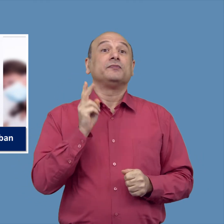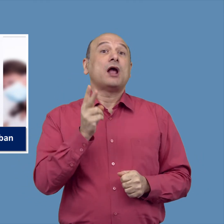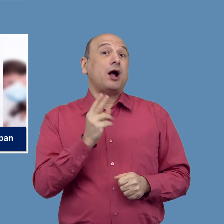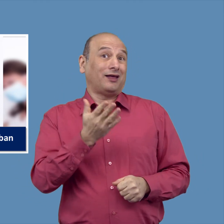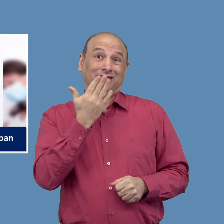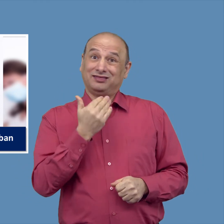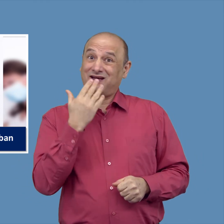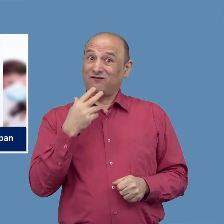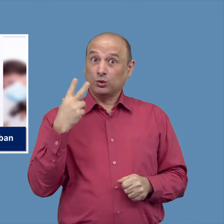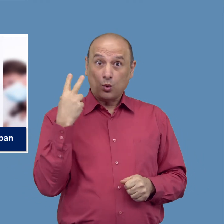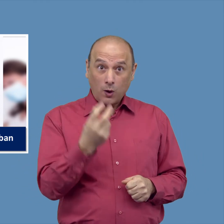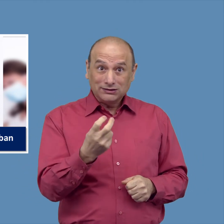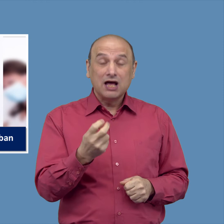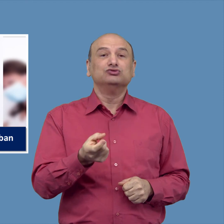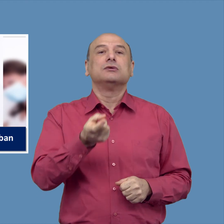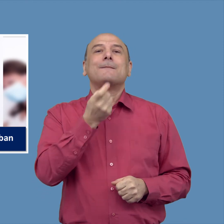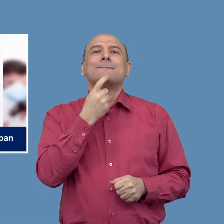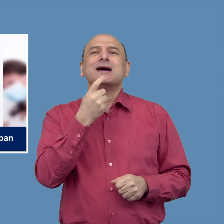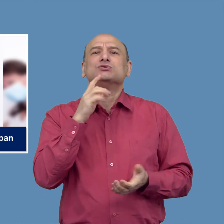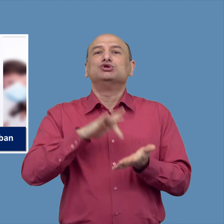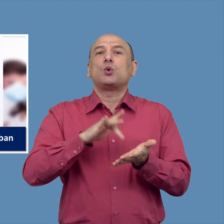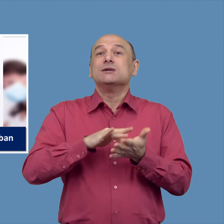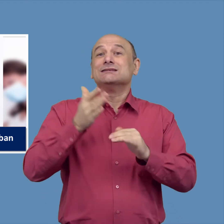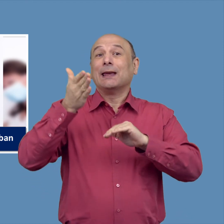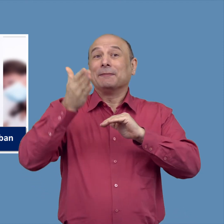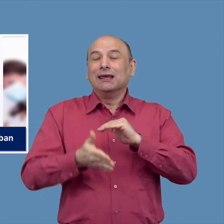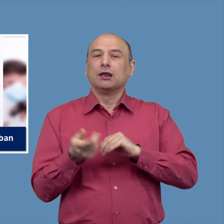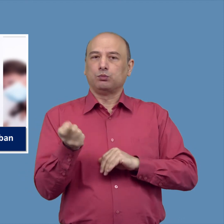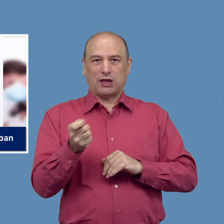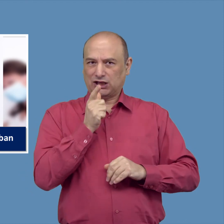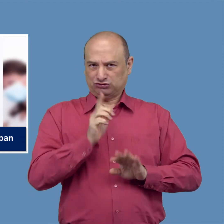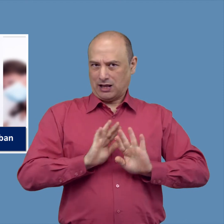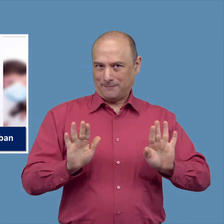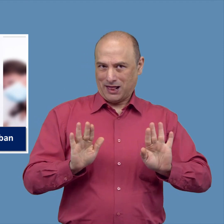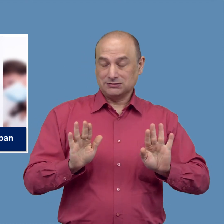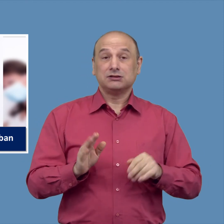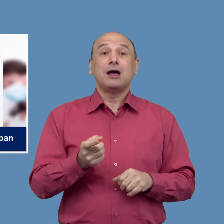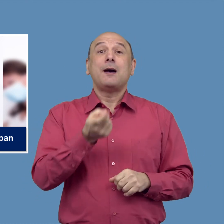Az előterjesztés értelmében március közepéig még nem büntetik az oltást fel nem vett személyeket.